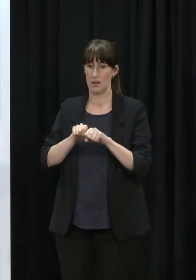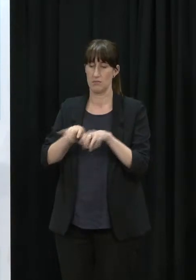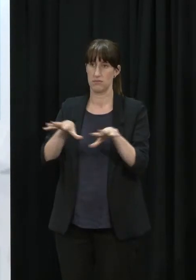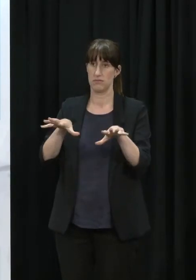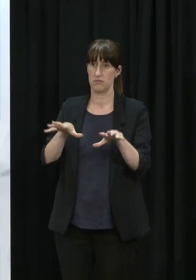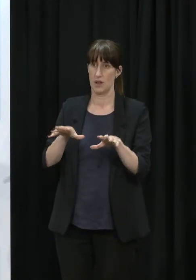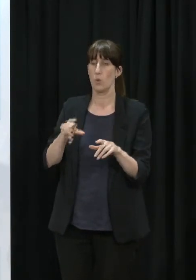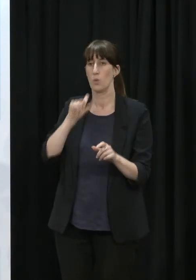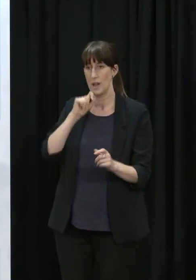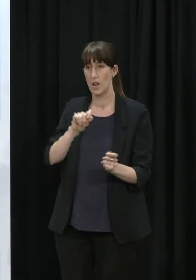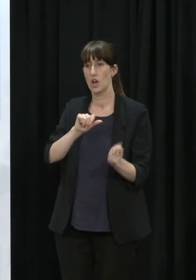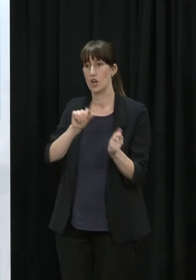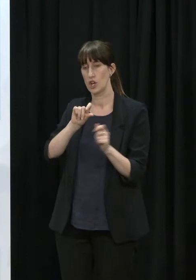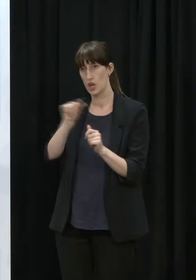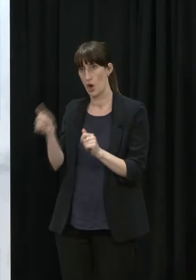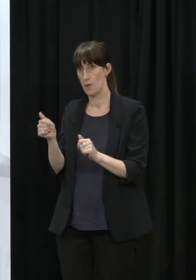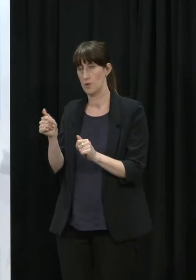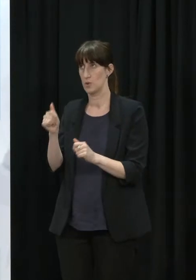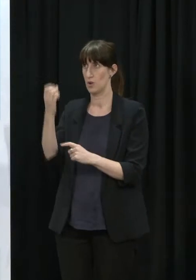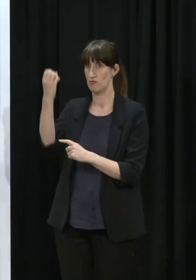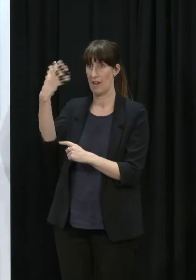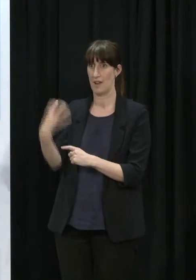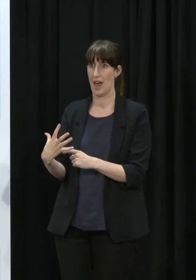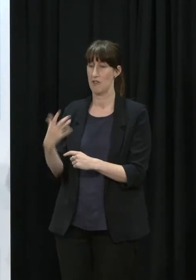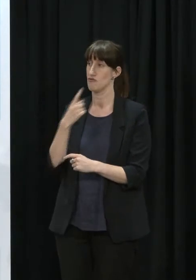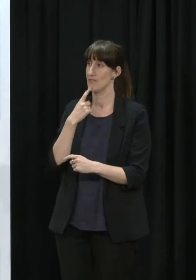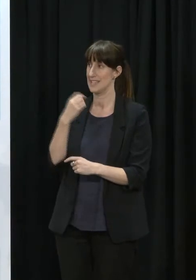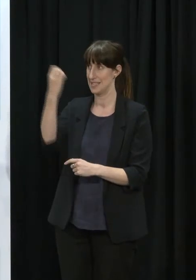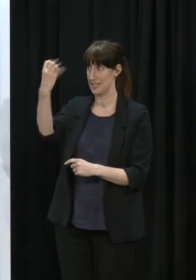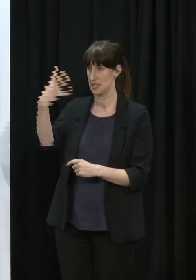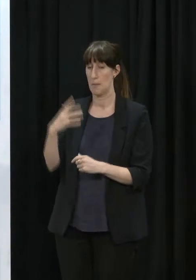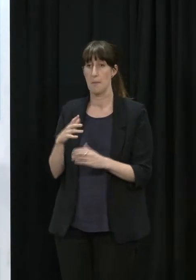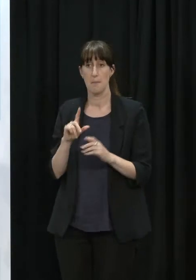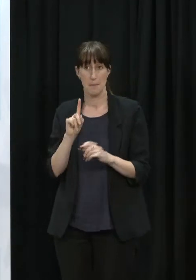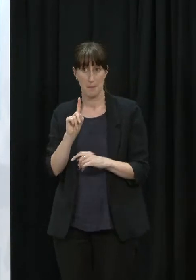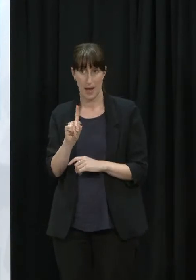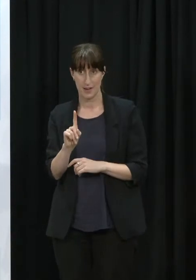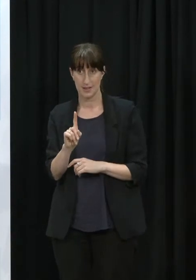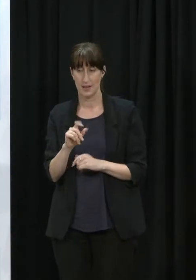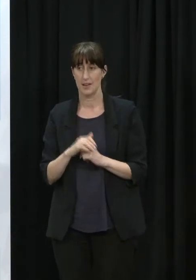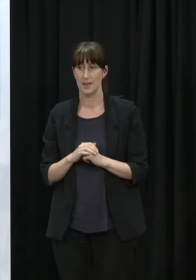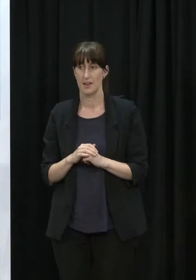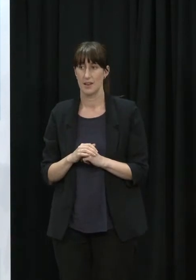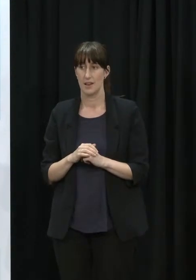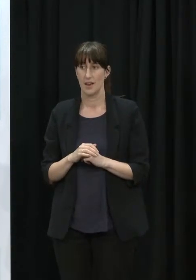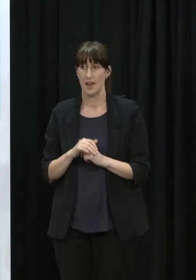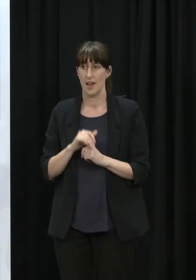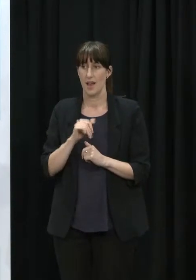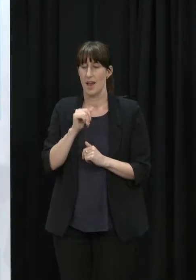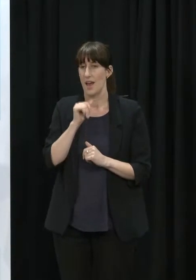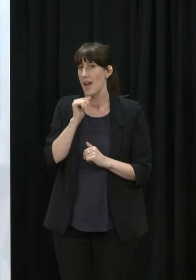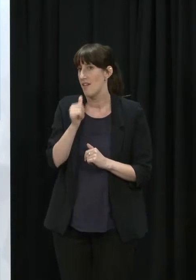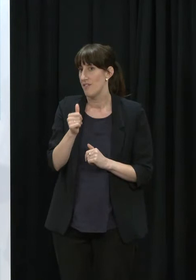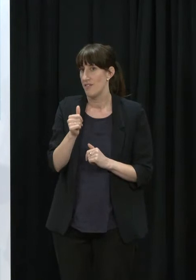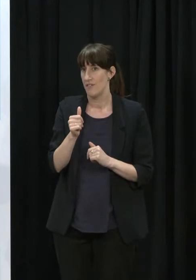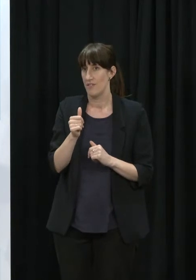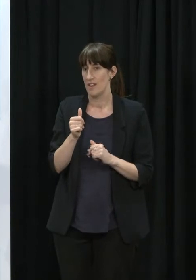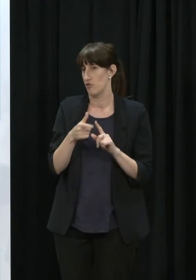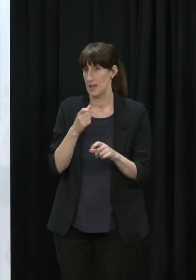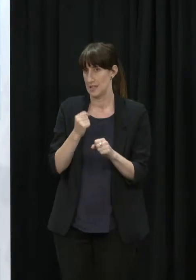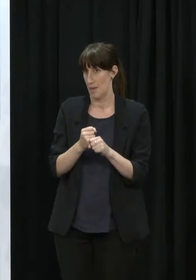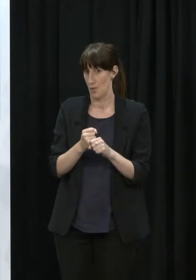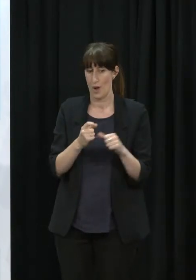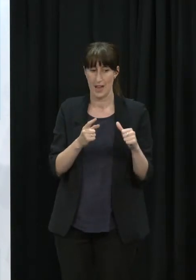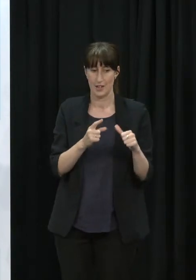maukati ki raro. I nga raumati